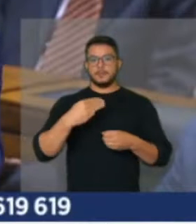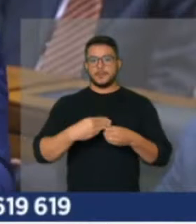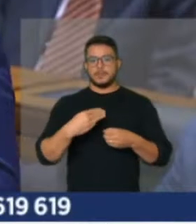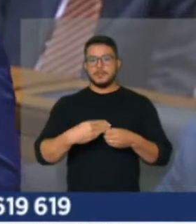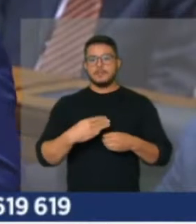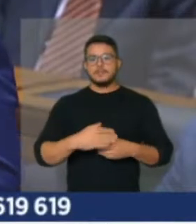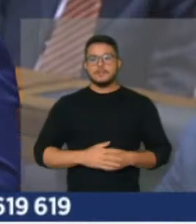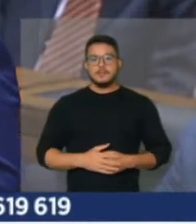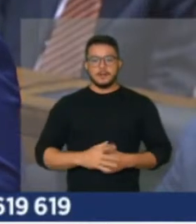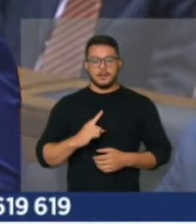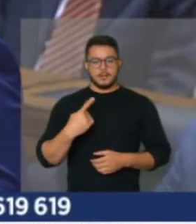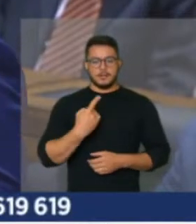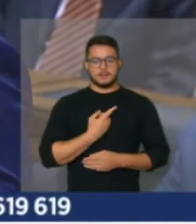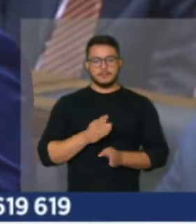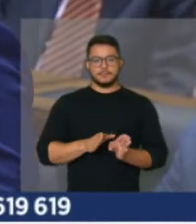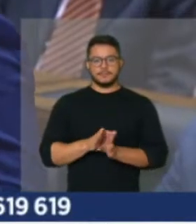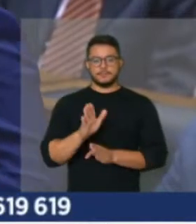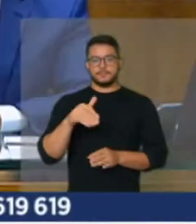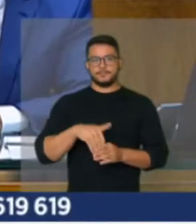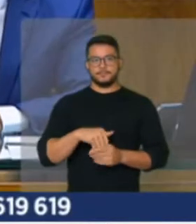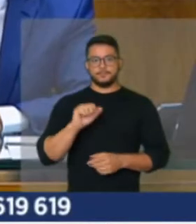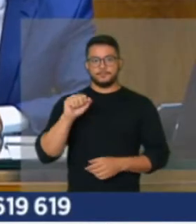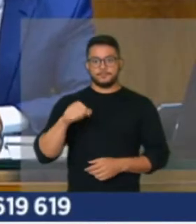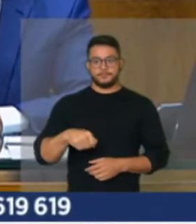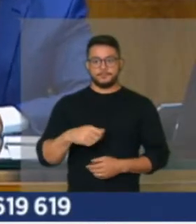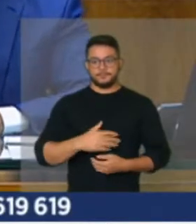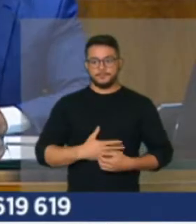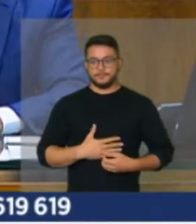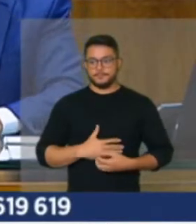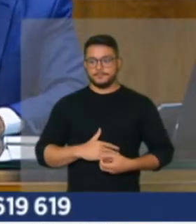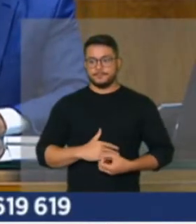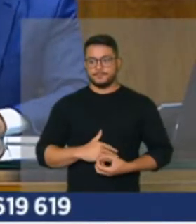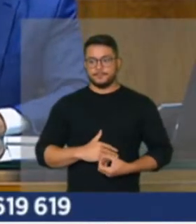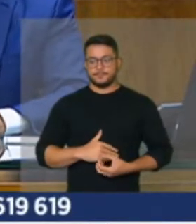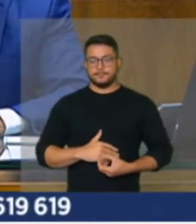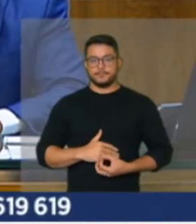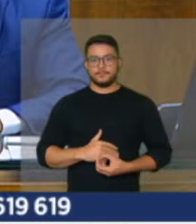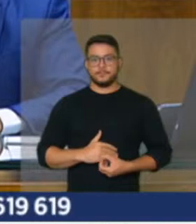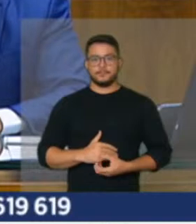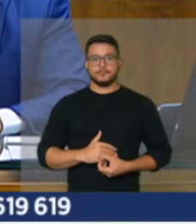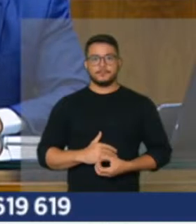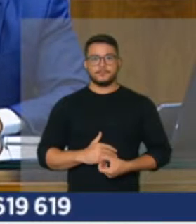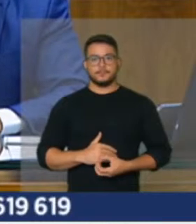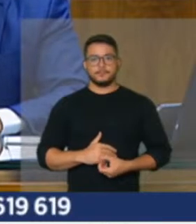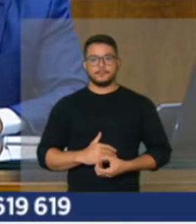BRASIL. PROGRESSISTAS ORIENTA . PROGRESSISTAS SIM, PSB. [PRESIDENTE]: PELO